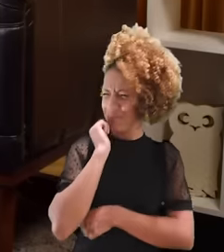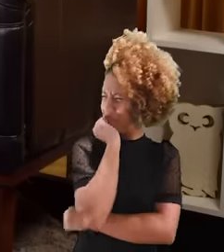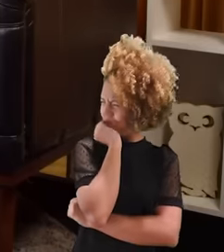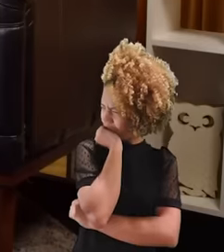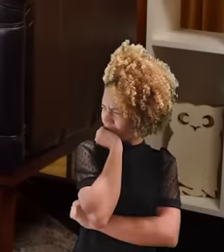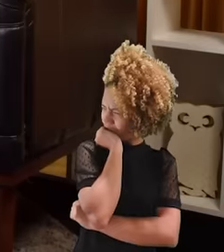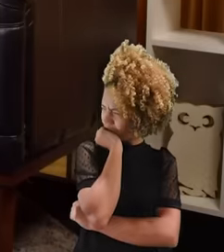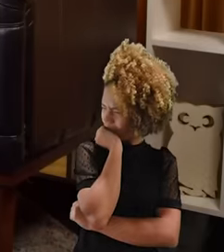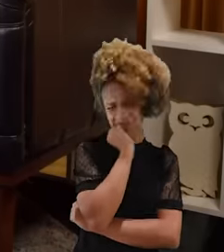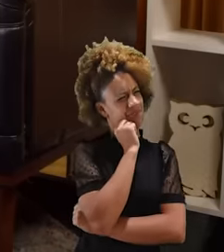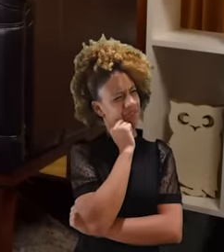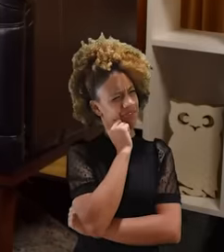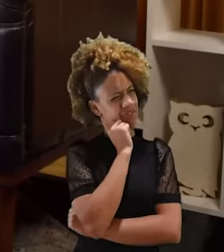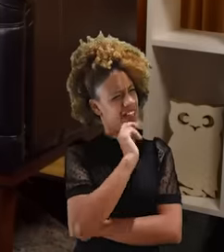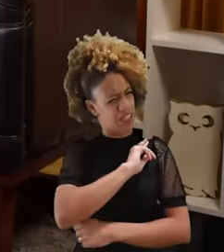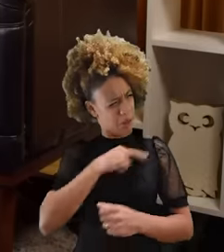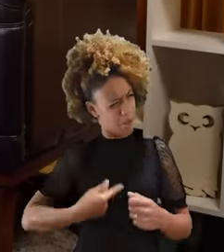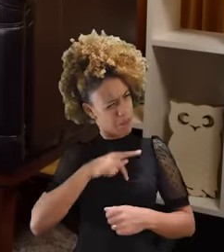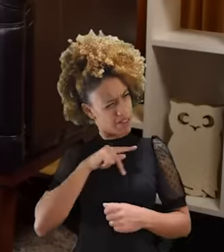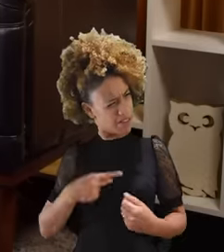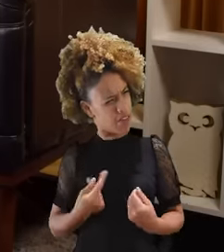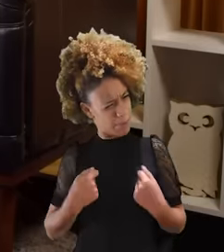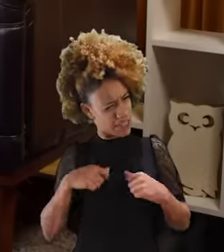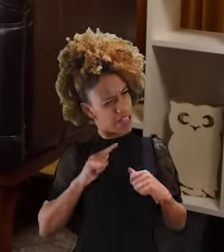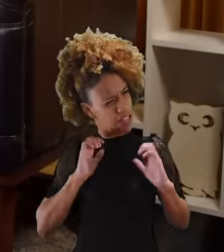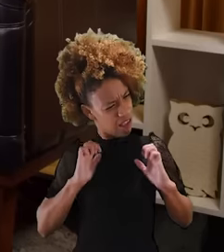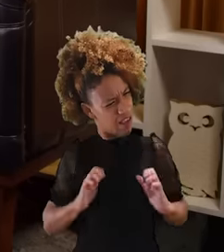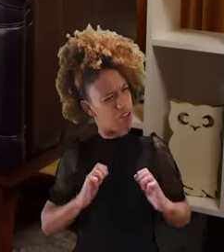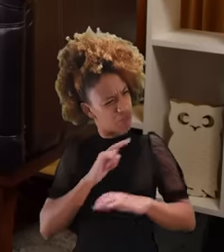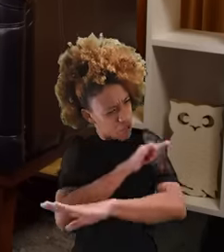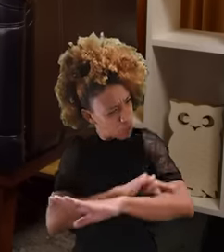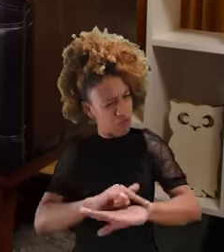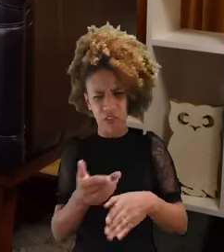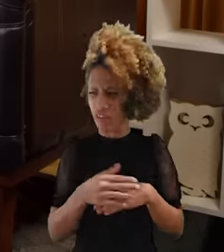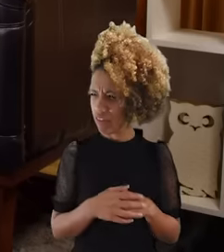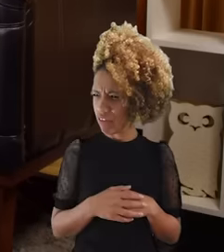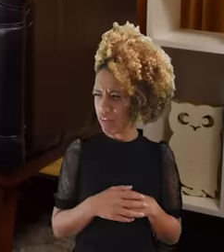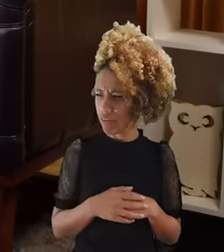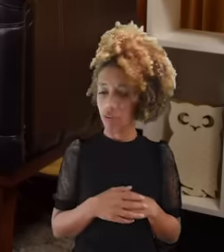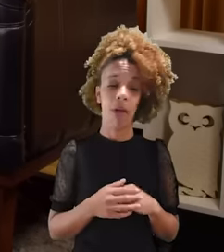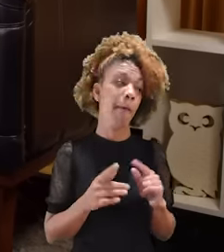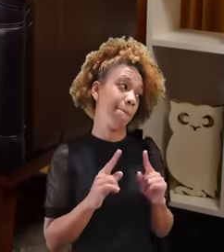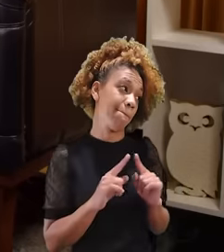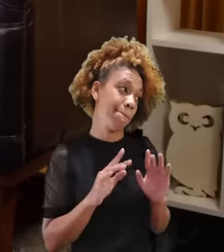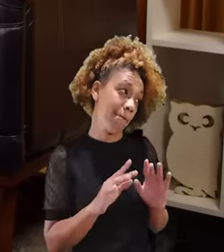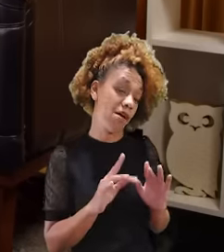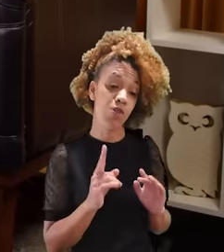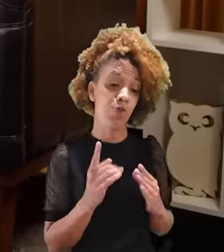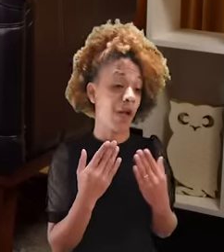é você o Presidente da República mas essa a tua opinião no seu meio ela não é muito popular então